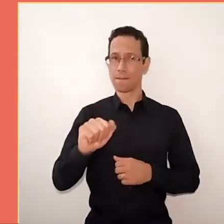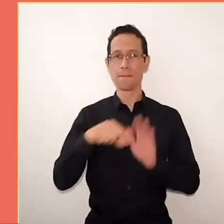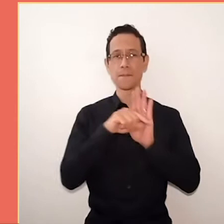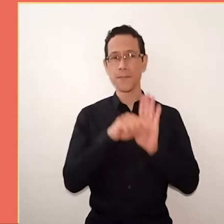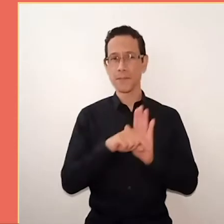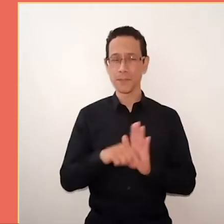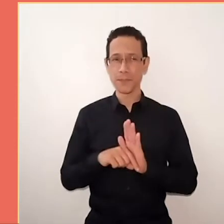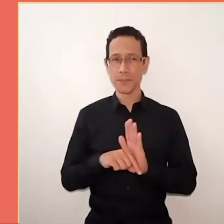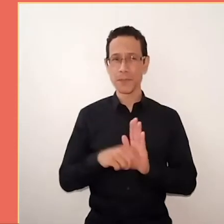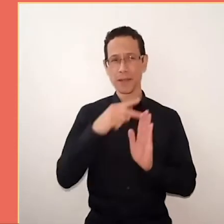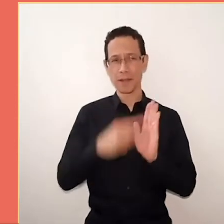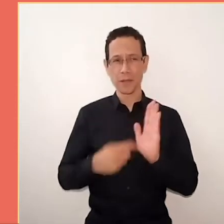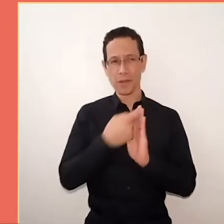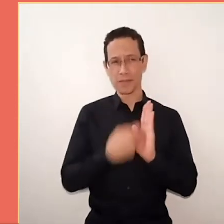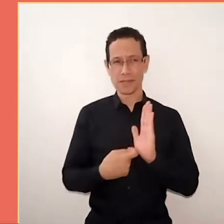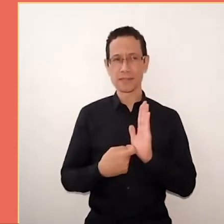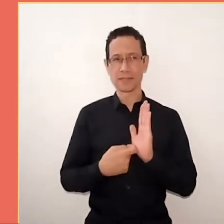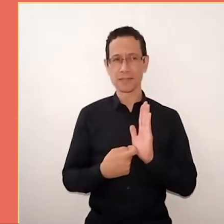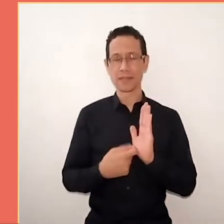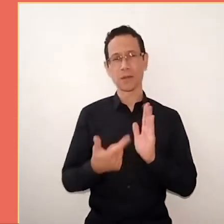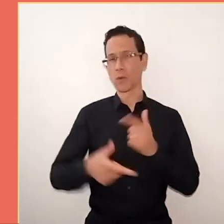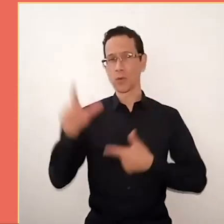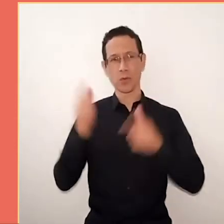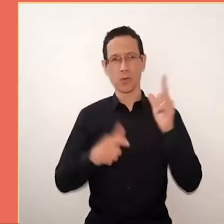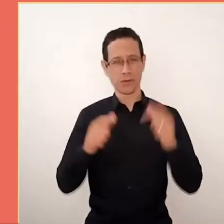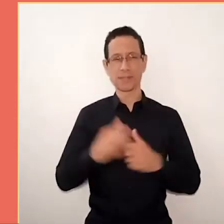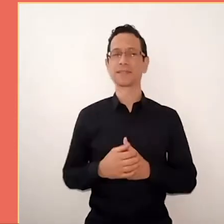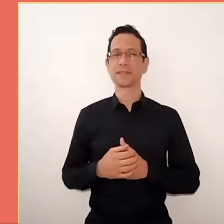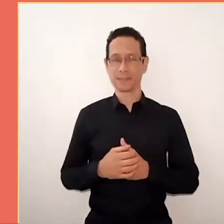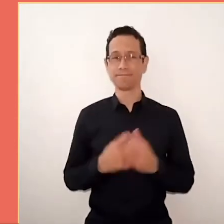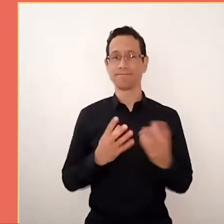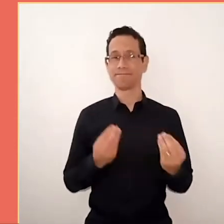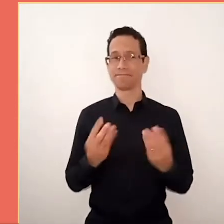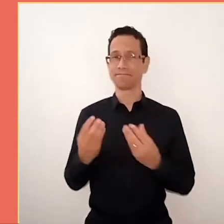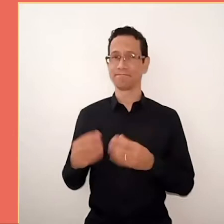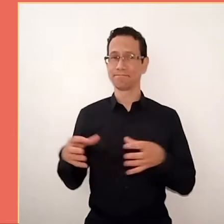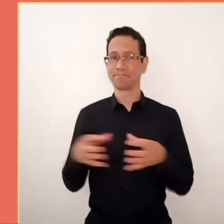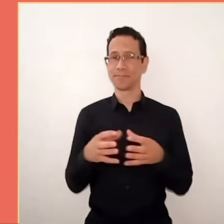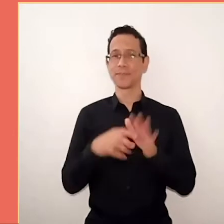Leitura e Escrita, além de outros muitos núcleos de estudos e pesquisa,